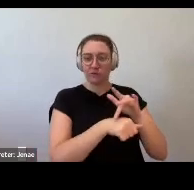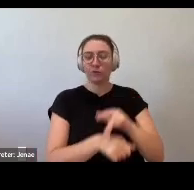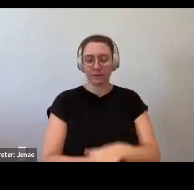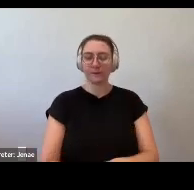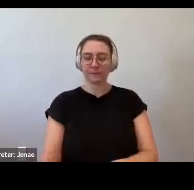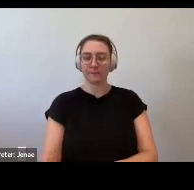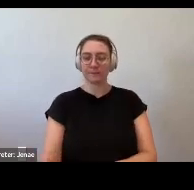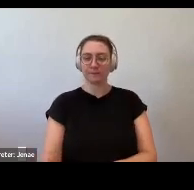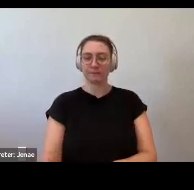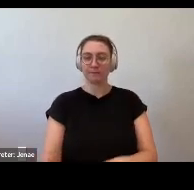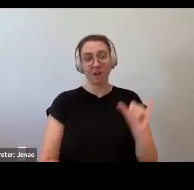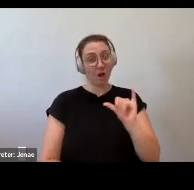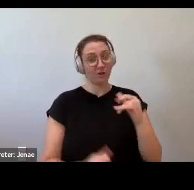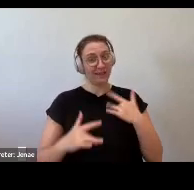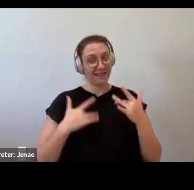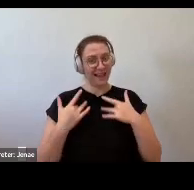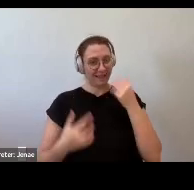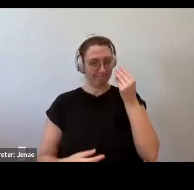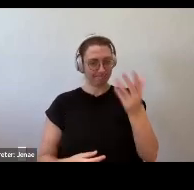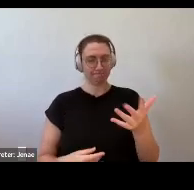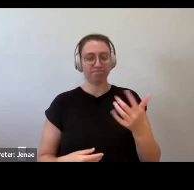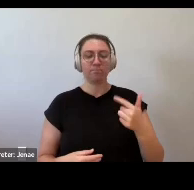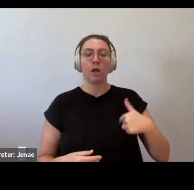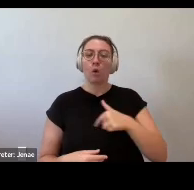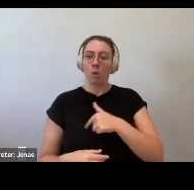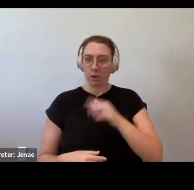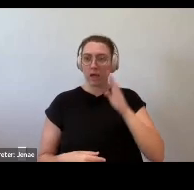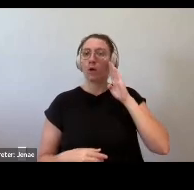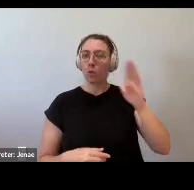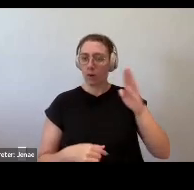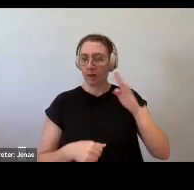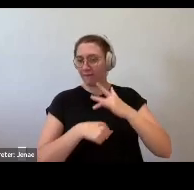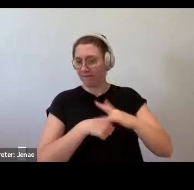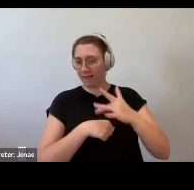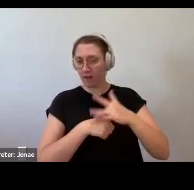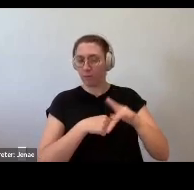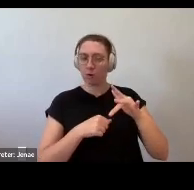También me complace compartir con ustedes que pondremos a su disposición un resumen del seminario web